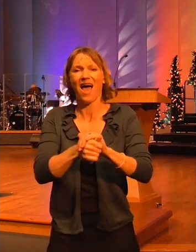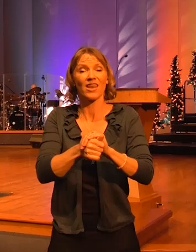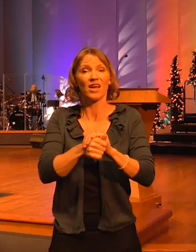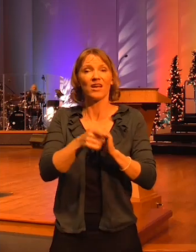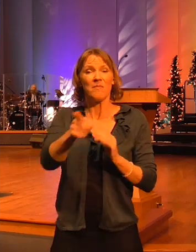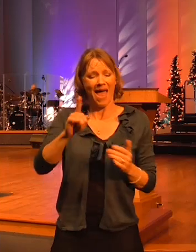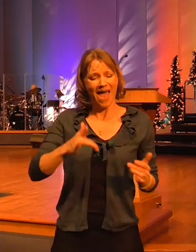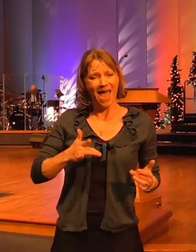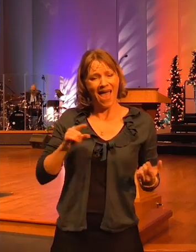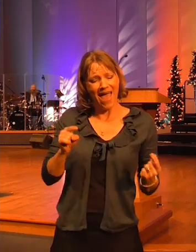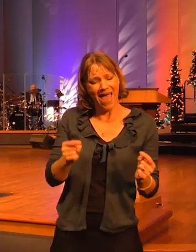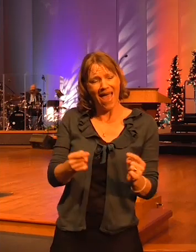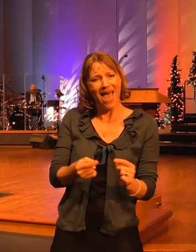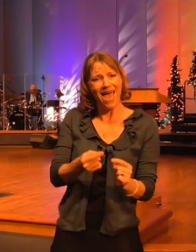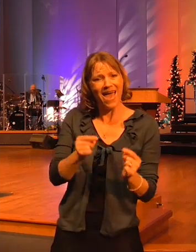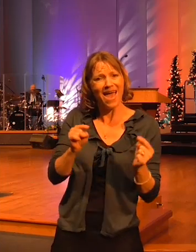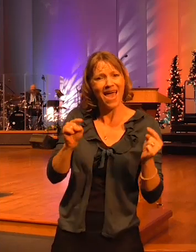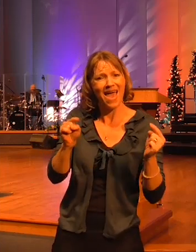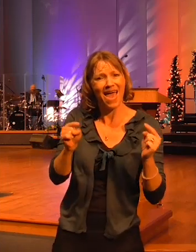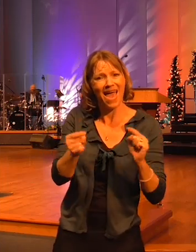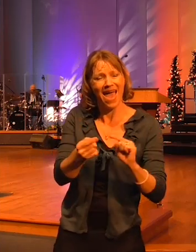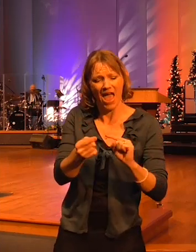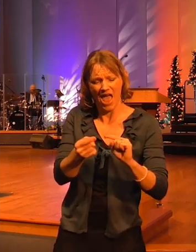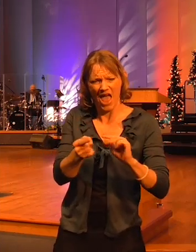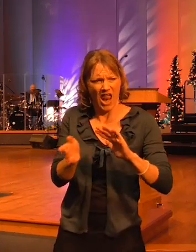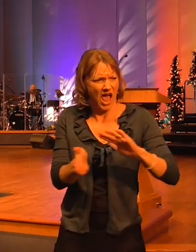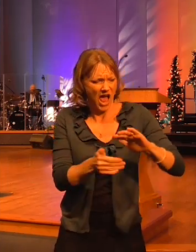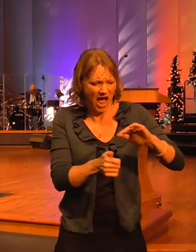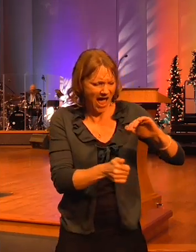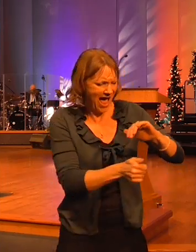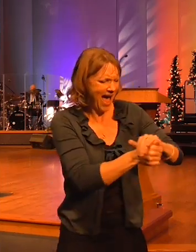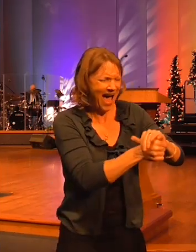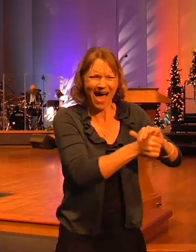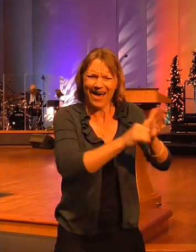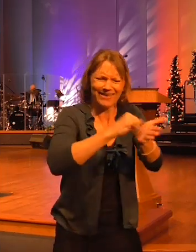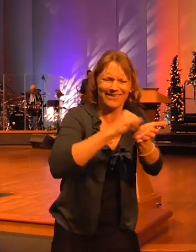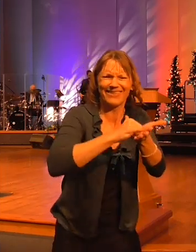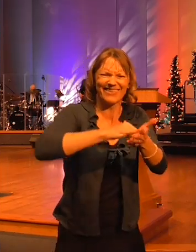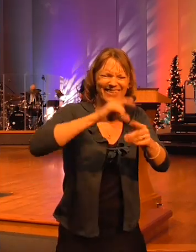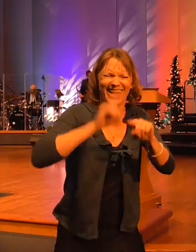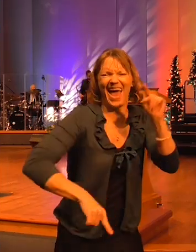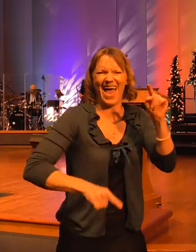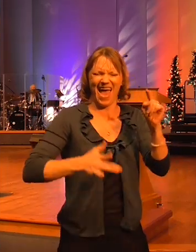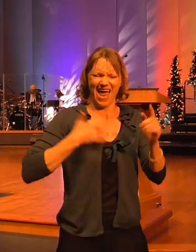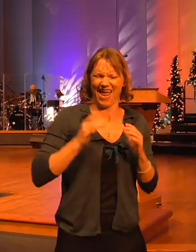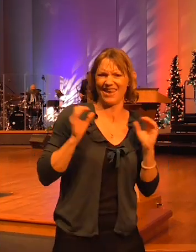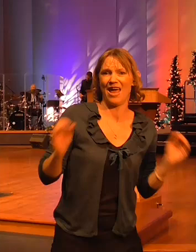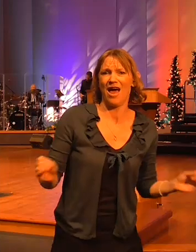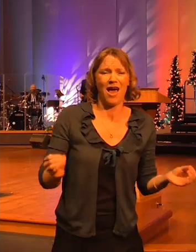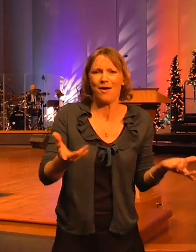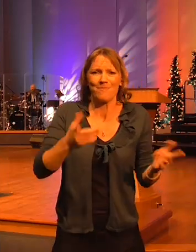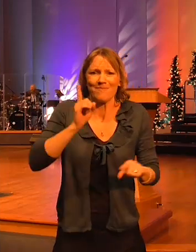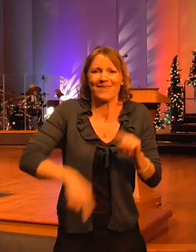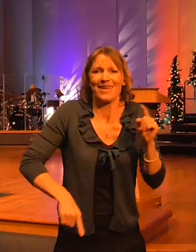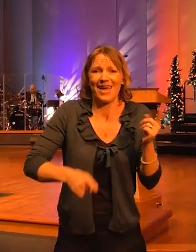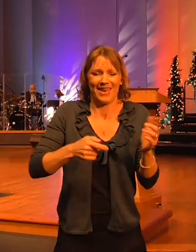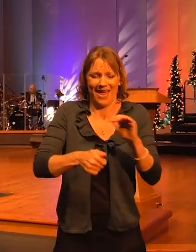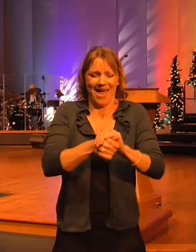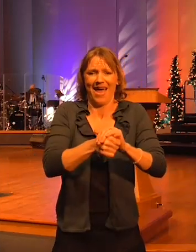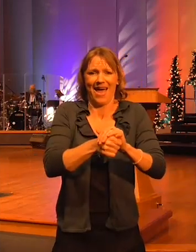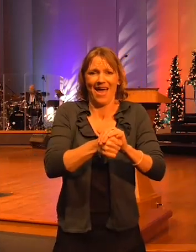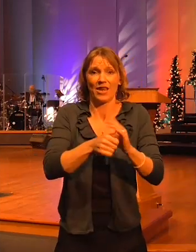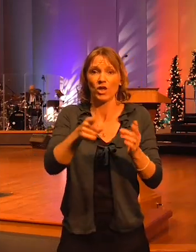dolor puedes intentarlo no hay ningún lugar donde esconderte puedes intentar